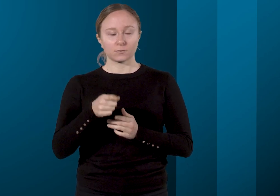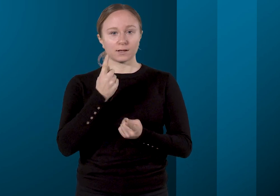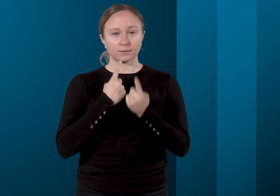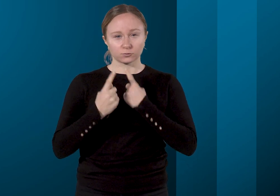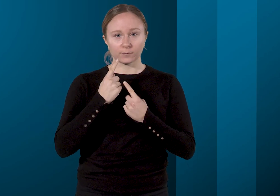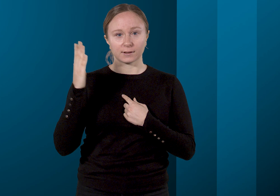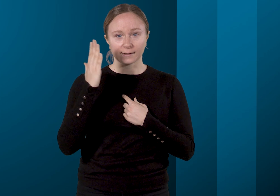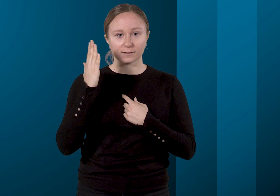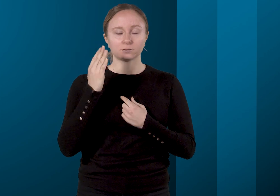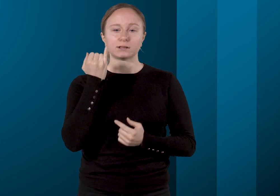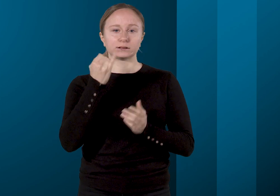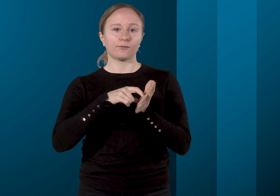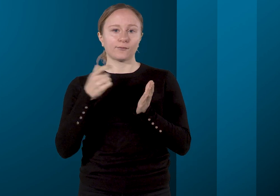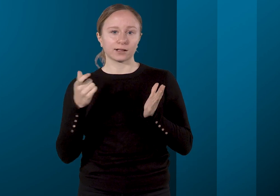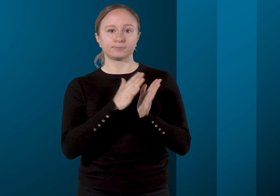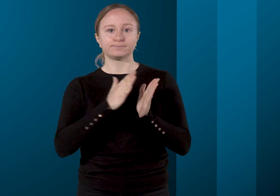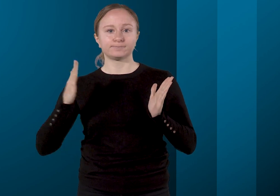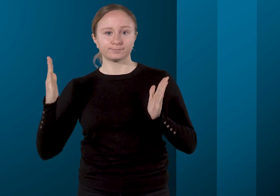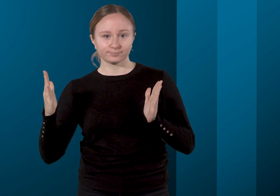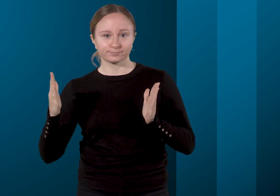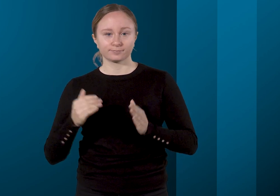Förhandlingstiden är sex veckor.